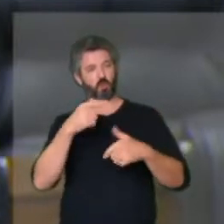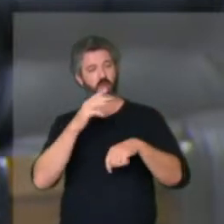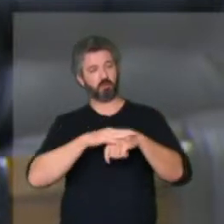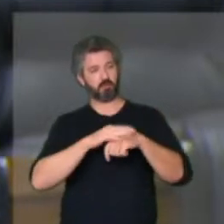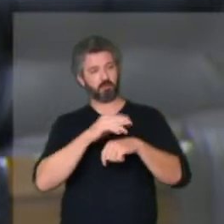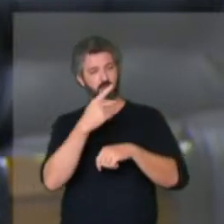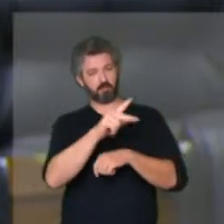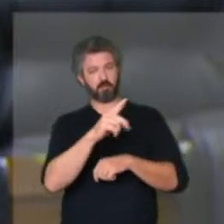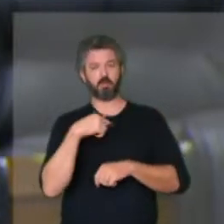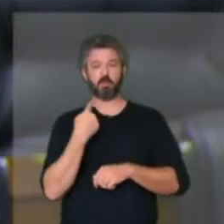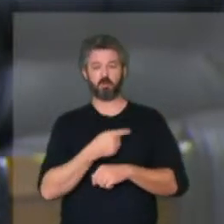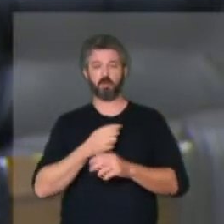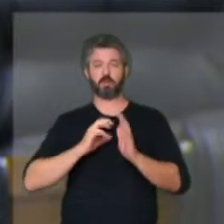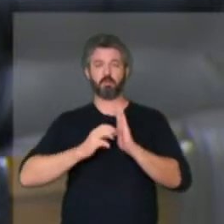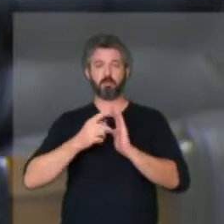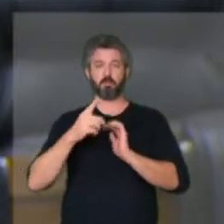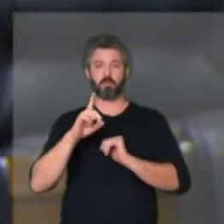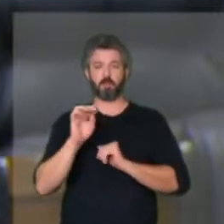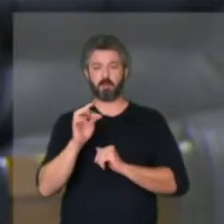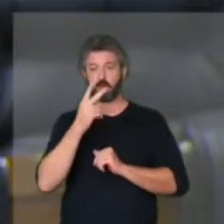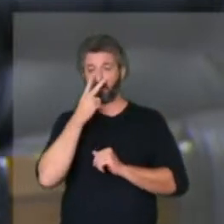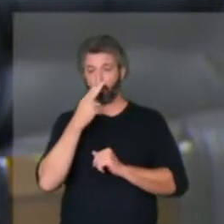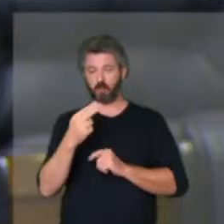A MATÉRIA DEVA SER VOTADA DEPOIS DA APRECIAÇÃO NA COMISSÃO DE RELAÇÕES EXTERIORES E DEFESA NACIONAL.